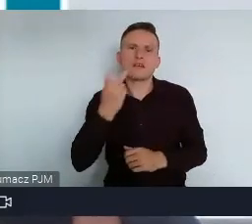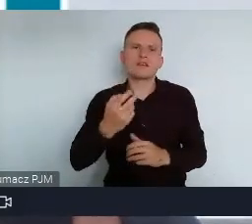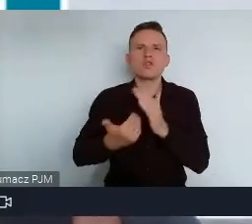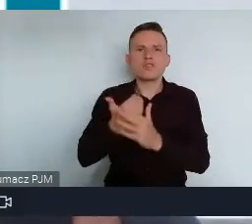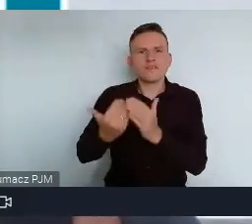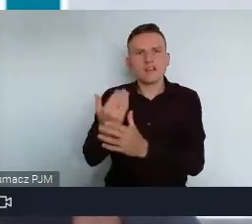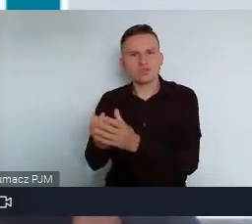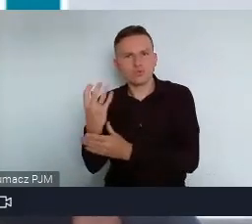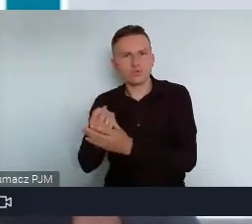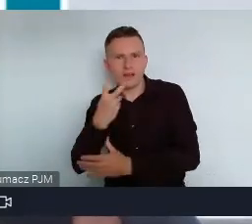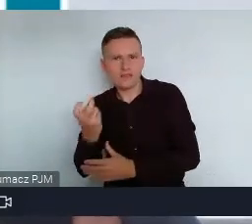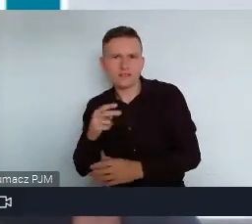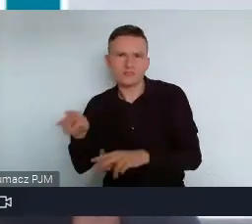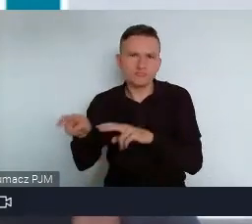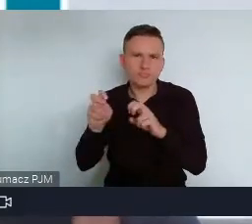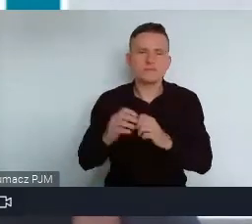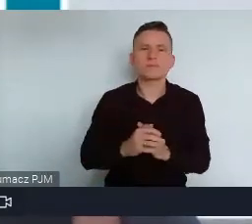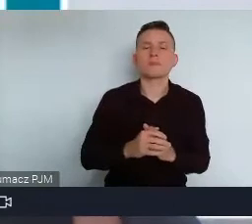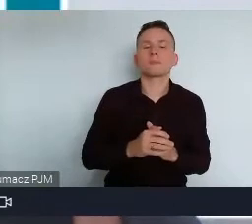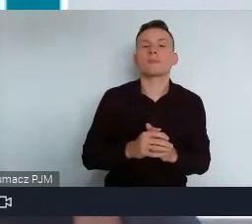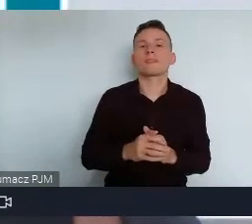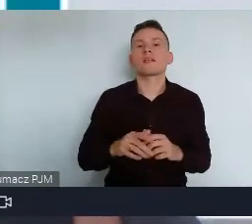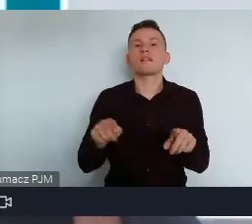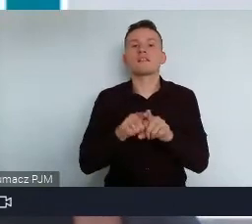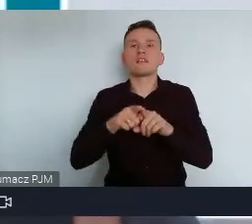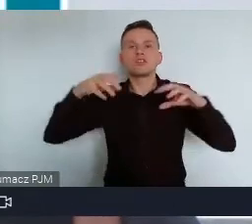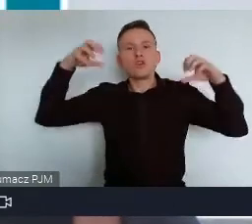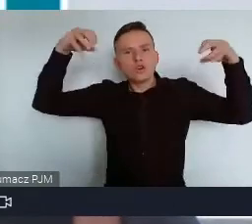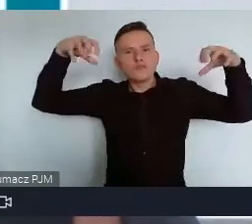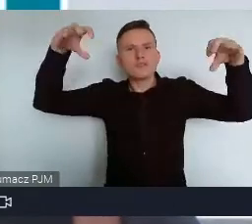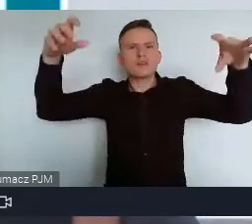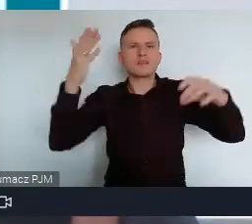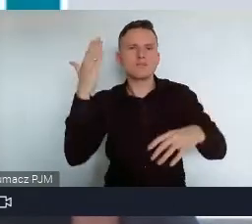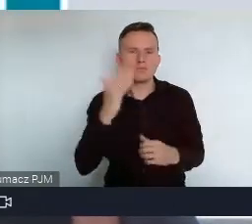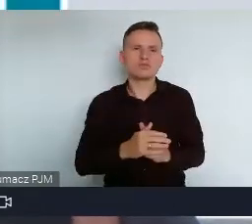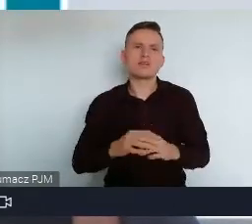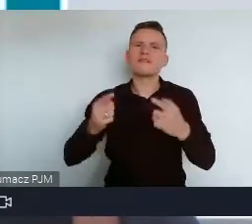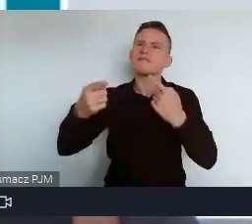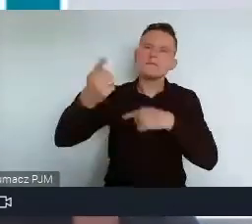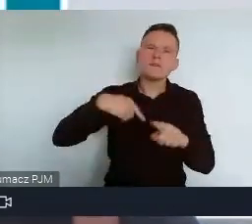poprawę efektywności energetycznej oświetlenia publicznego, wymiana źródeł ciepła na ekologiczne,